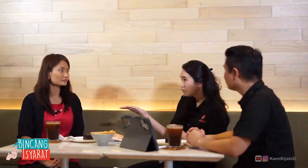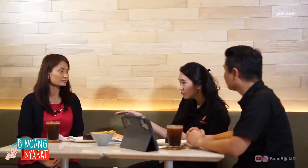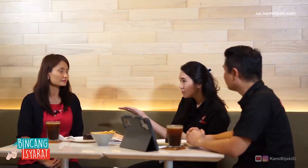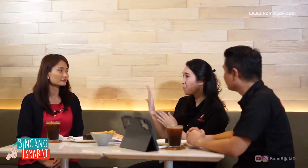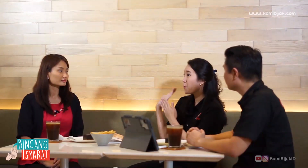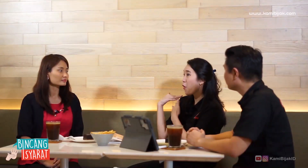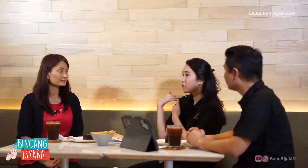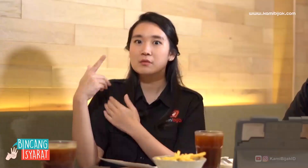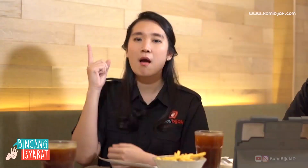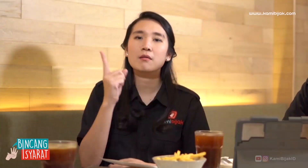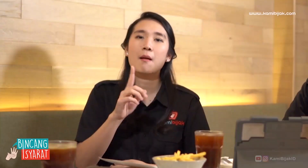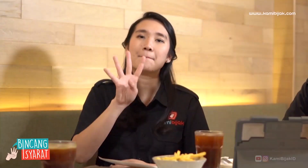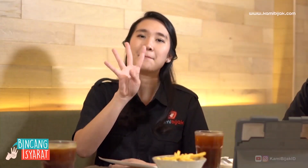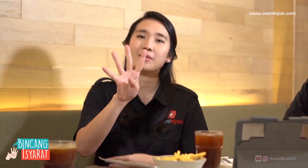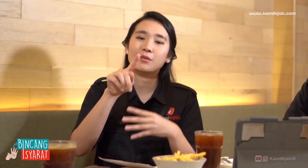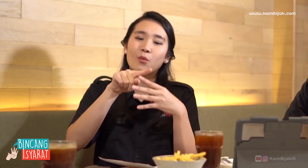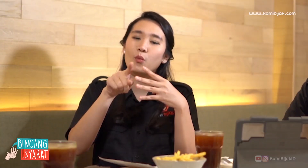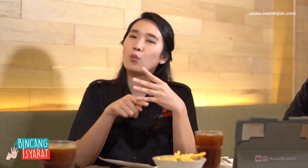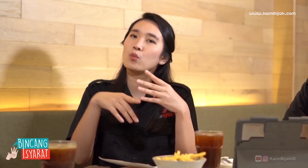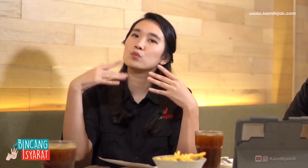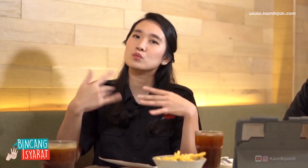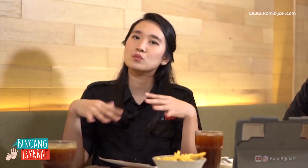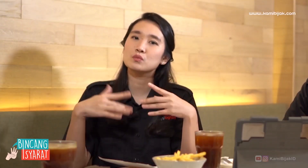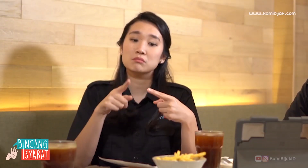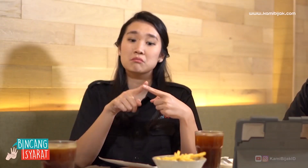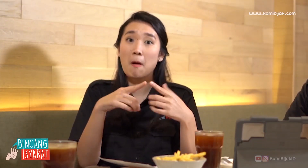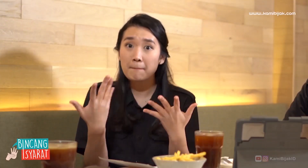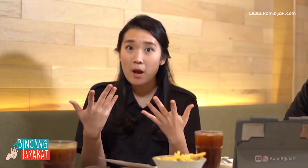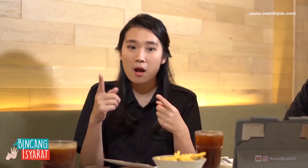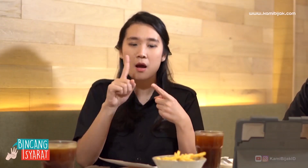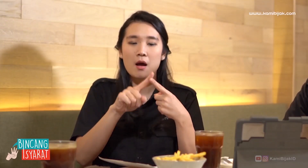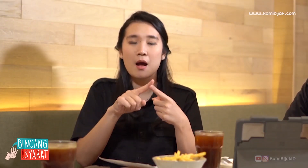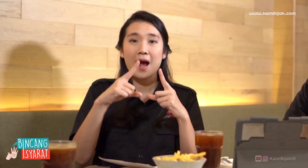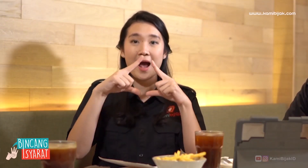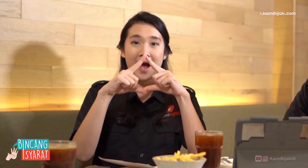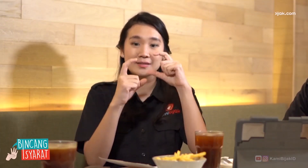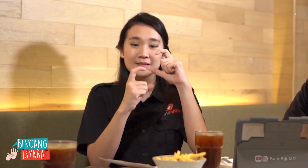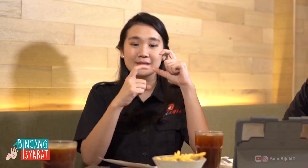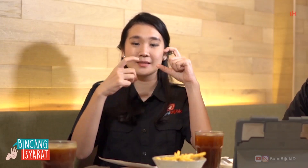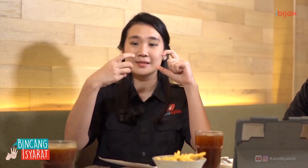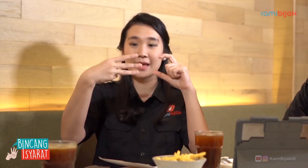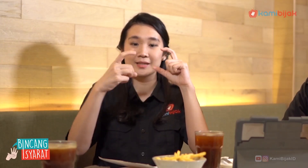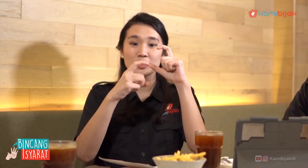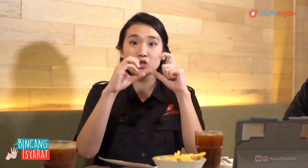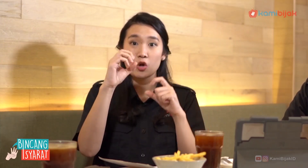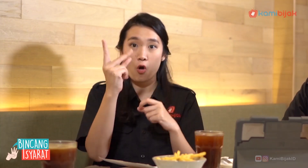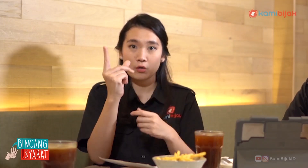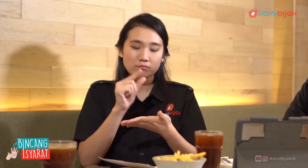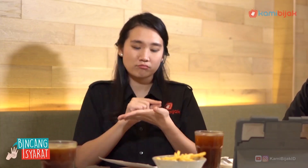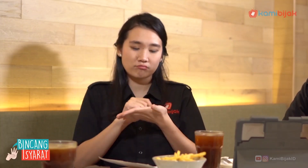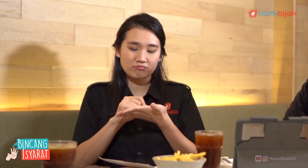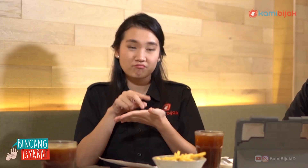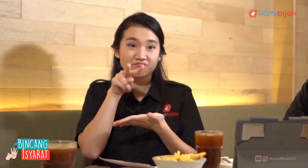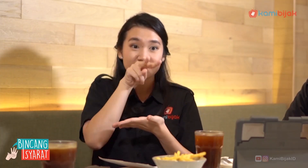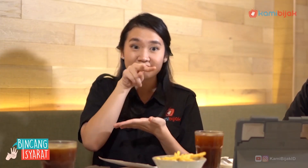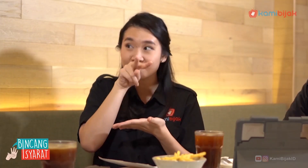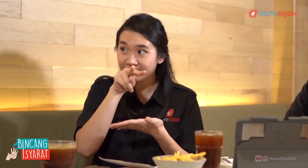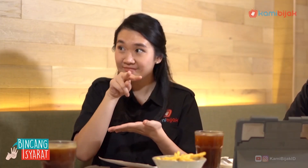Profesi dia ada 4, wow! 1. Asesor